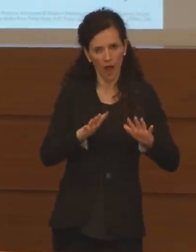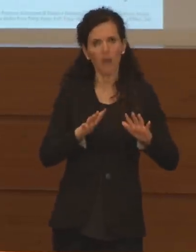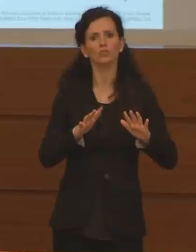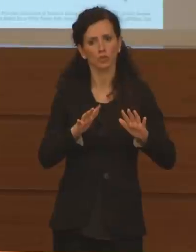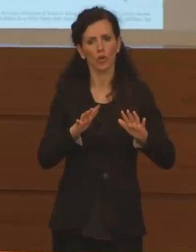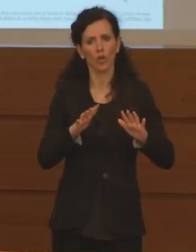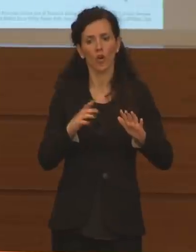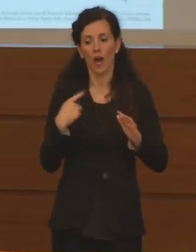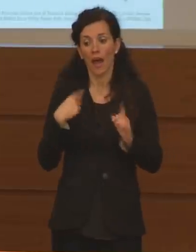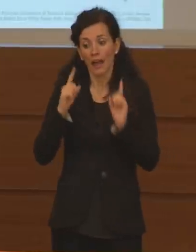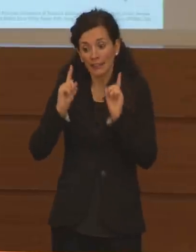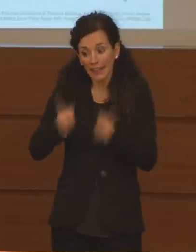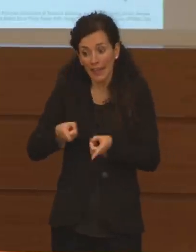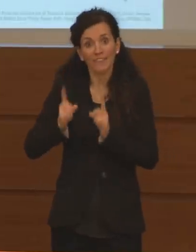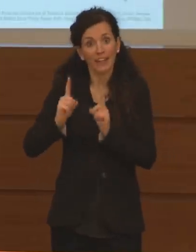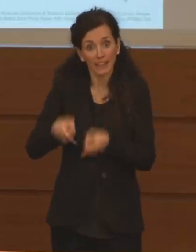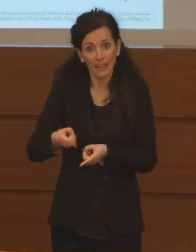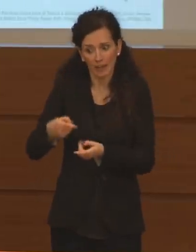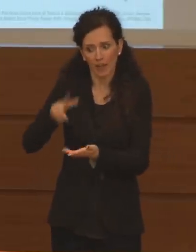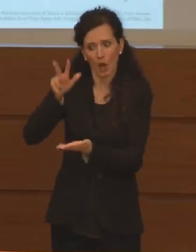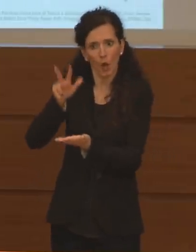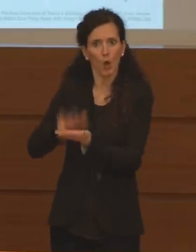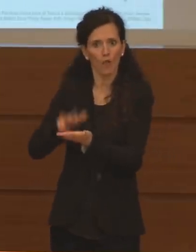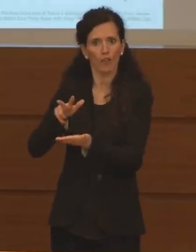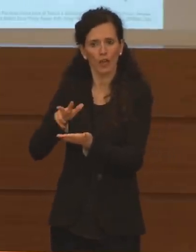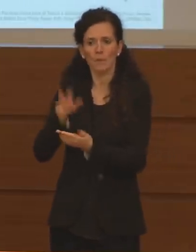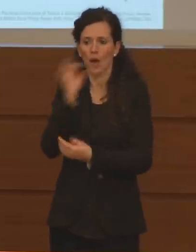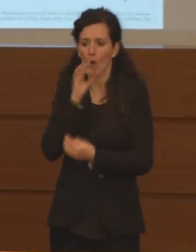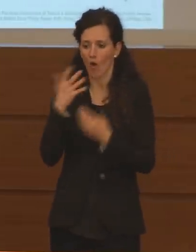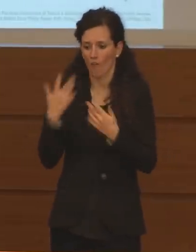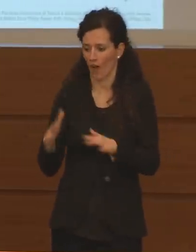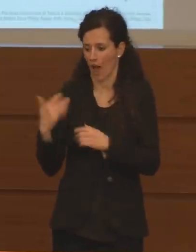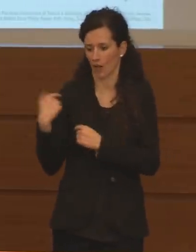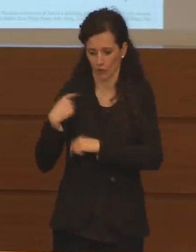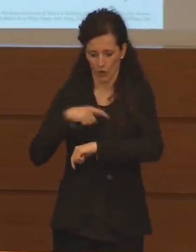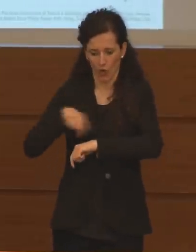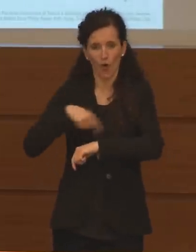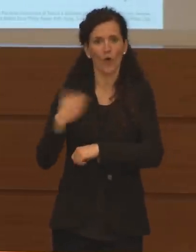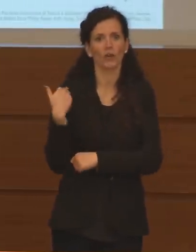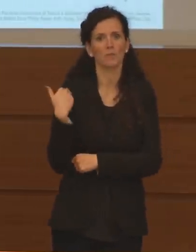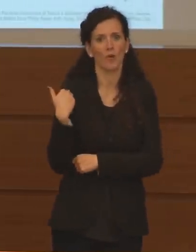le conferme o le abbiamo fatte in queste ultime ore e fra poco daremo il